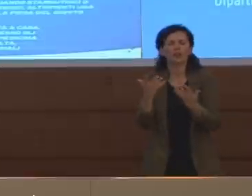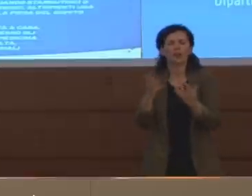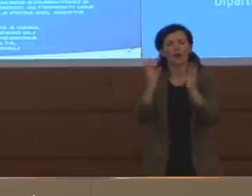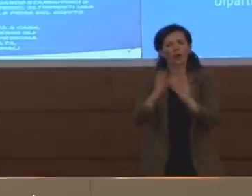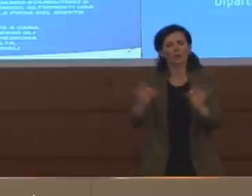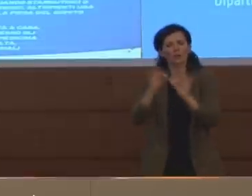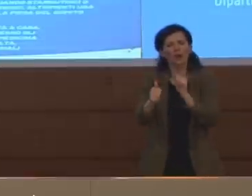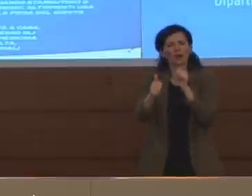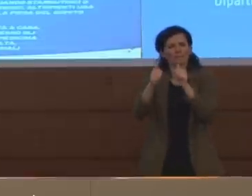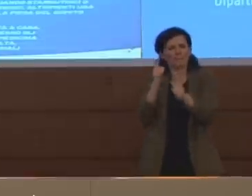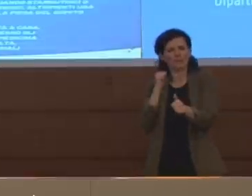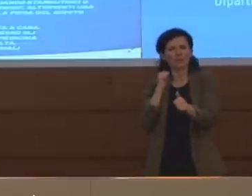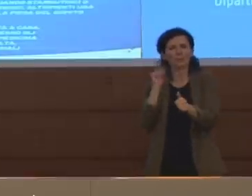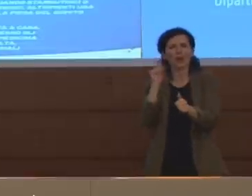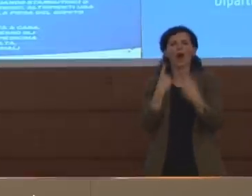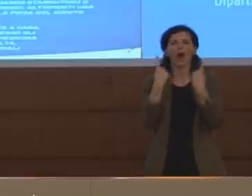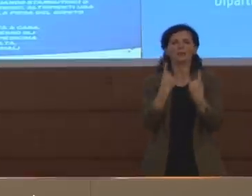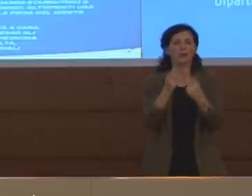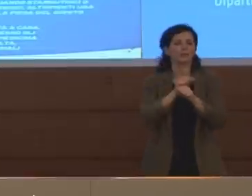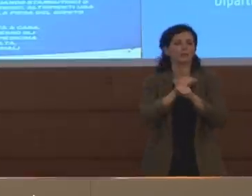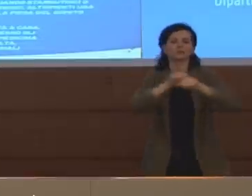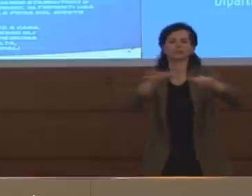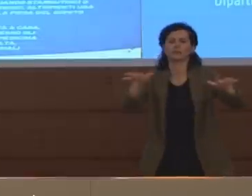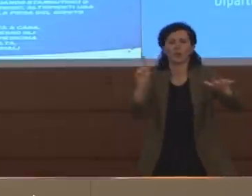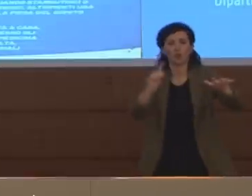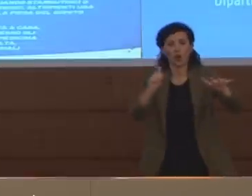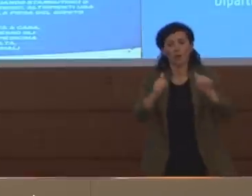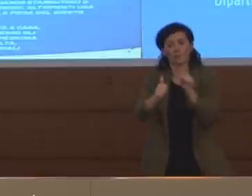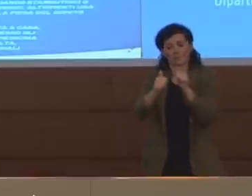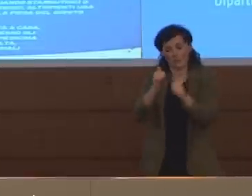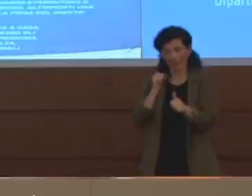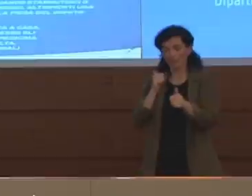scoppiata questa emergenza. Quindi la domanda resta. Cosa era stato